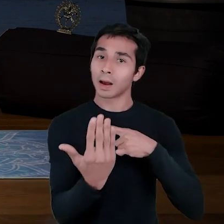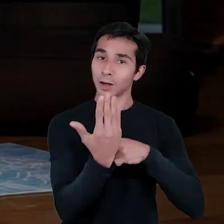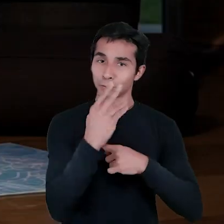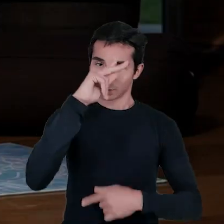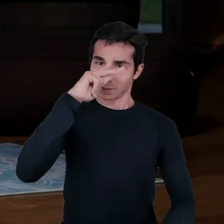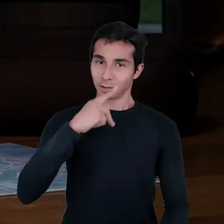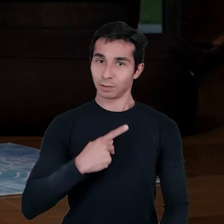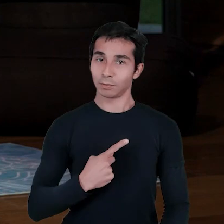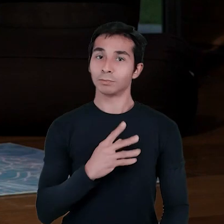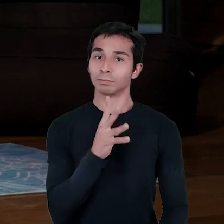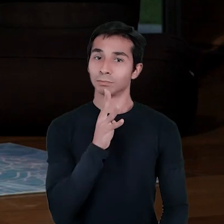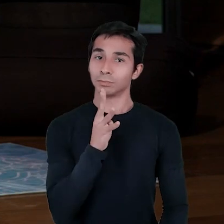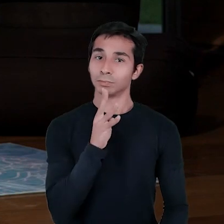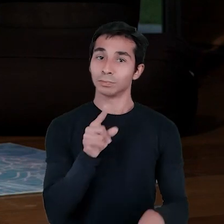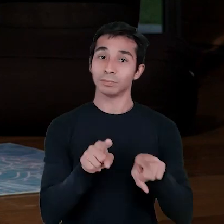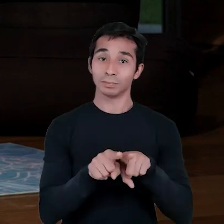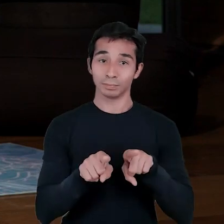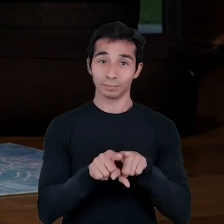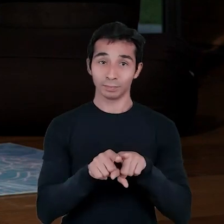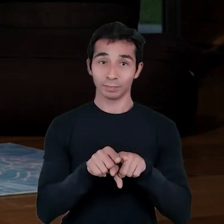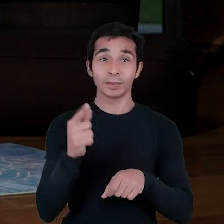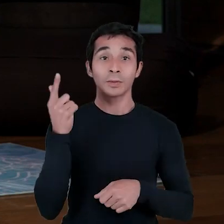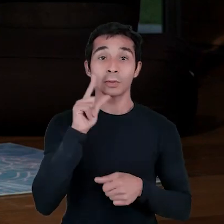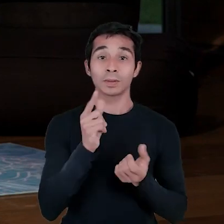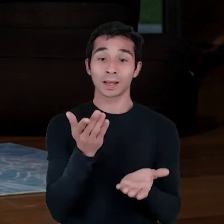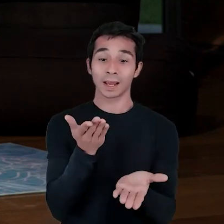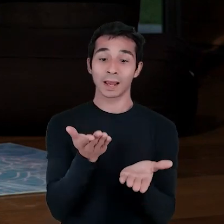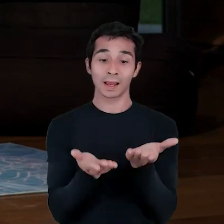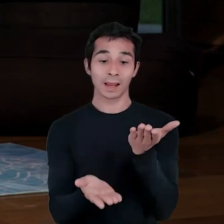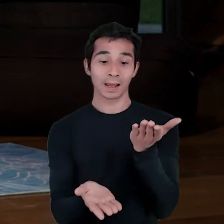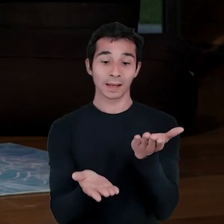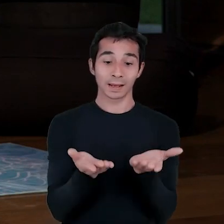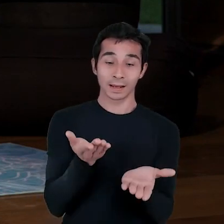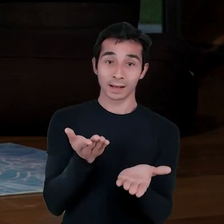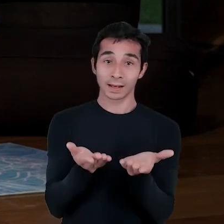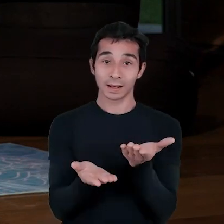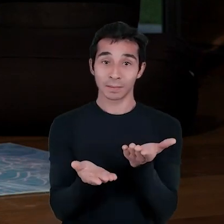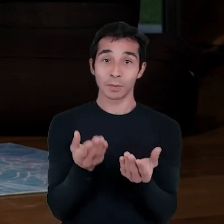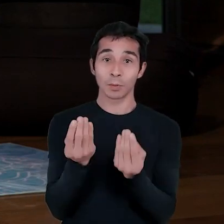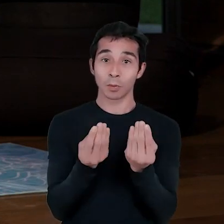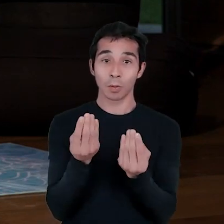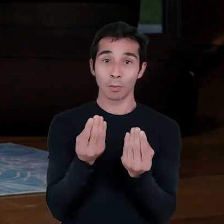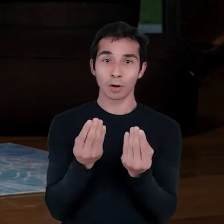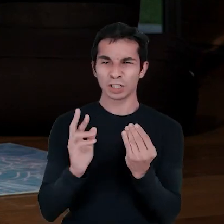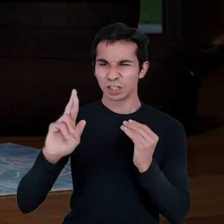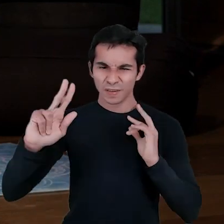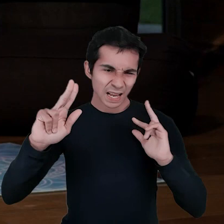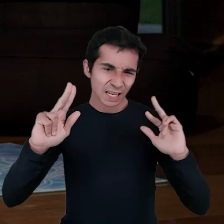É um dos caminhos para o autoconhecimento. E ele busca o equilíbrio através das polaridades.